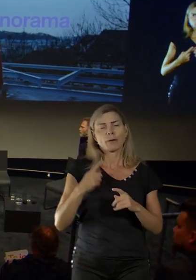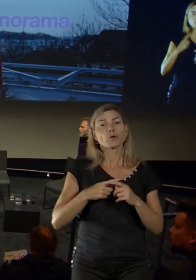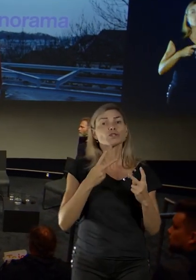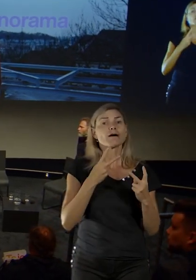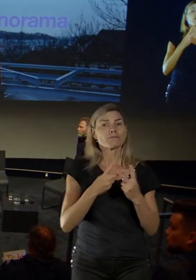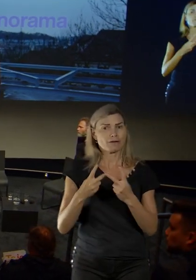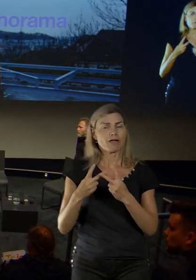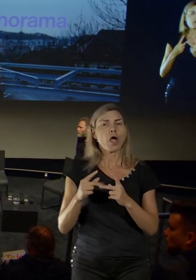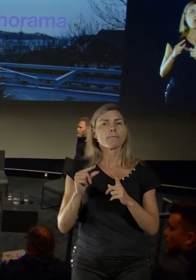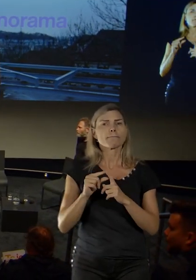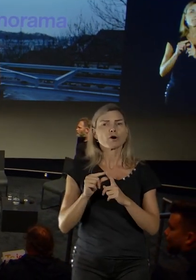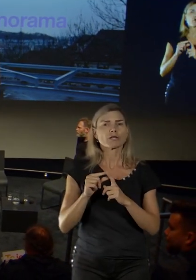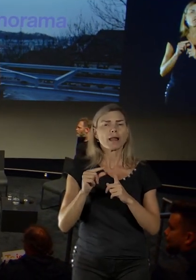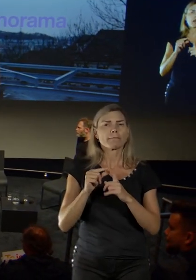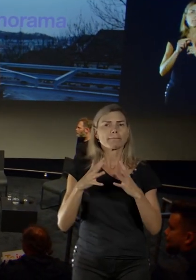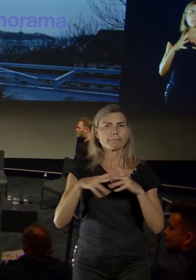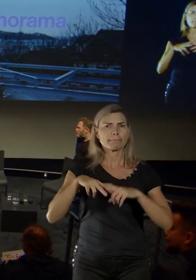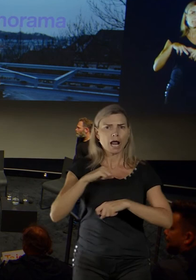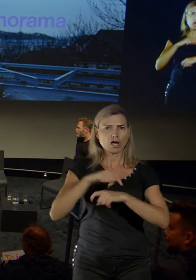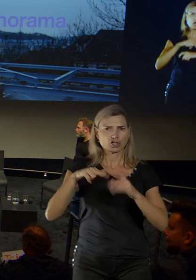Ale ještě jednou připomínám, že 12. 7. se CAMP znovu otevře,